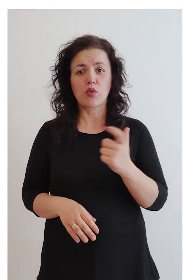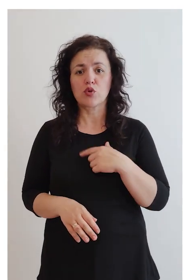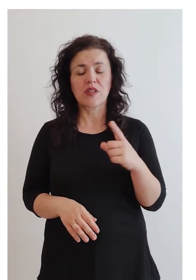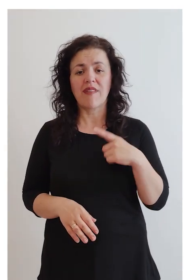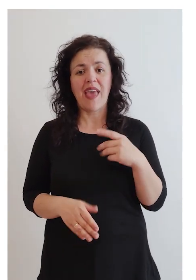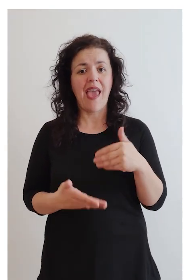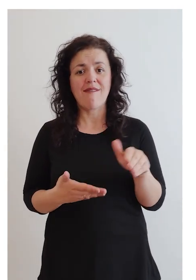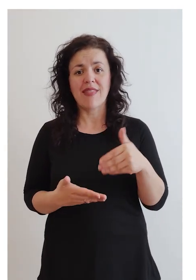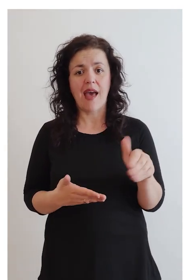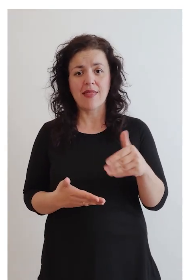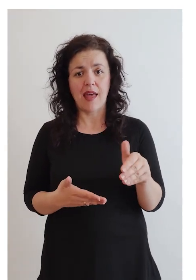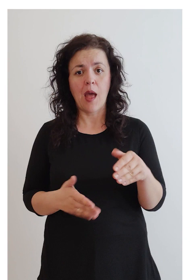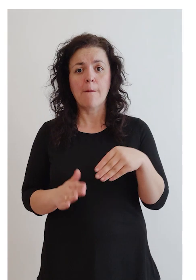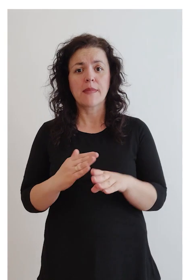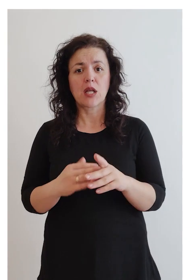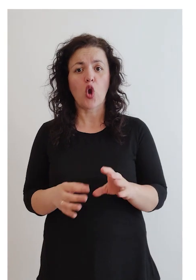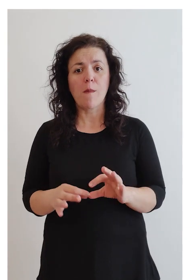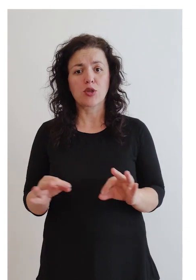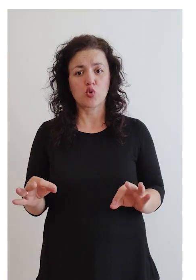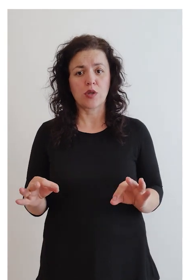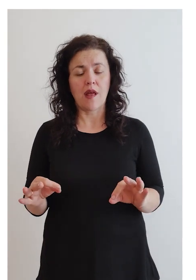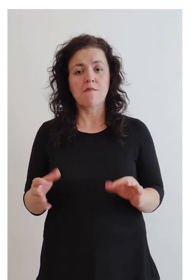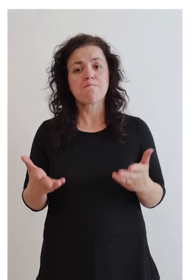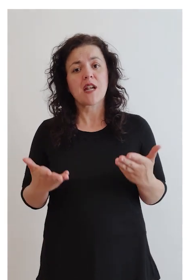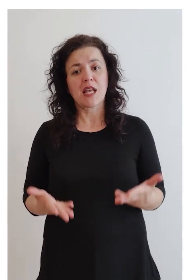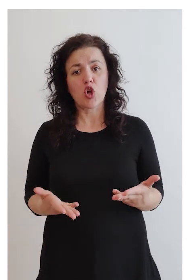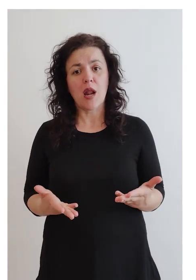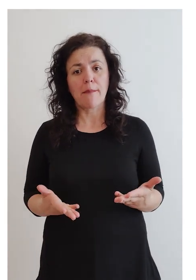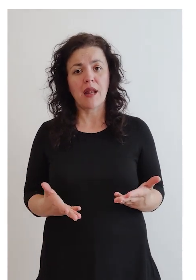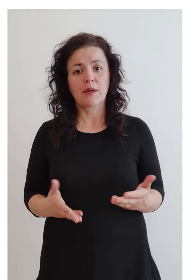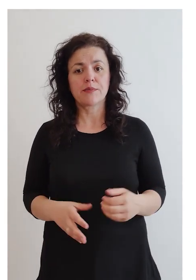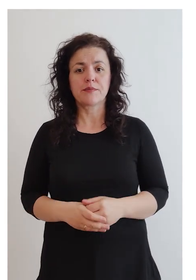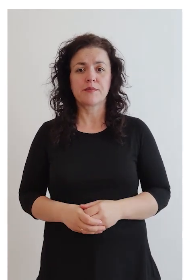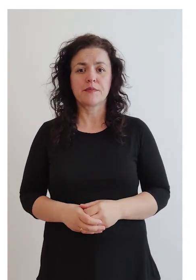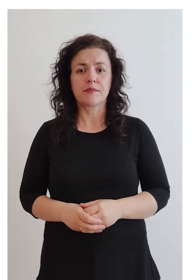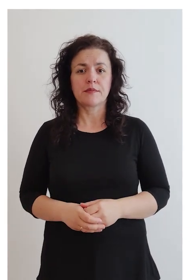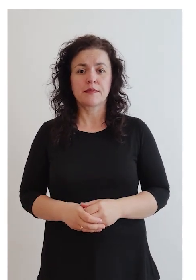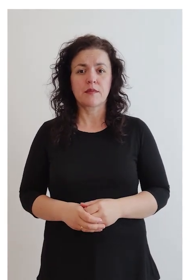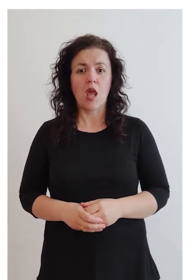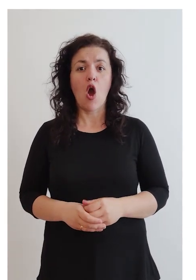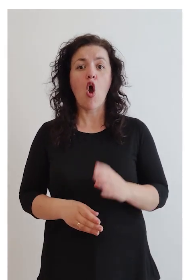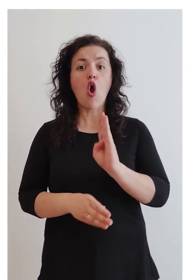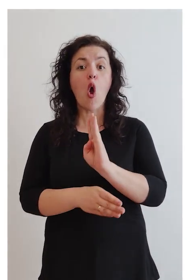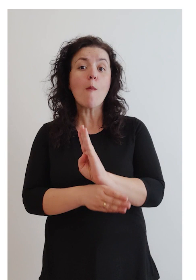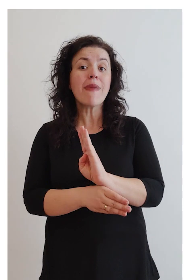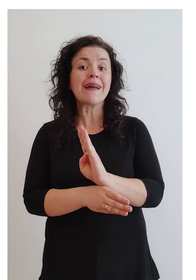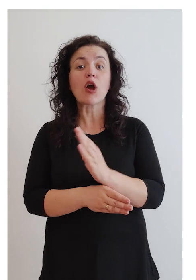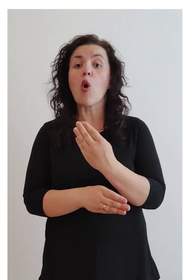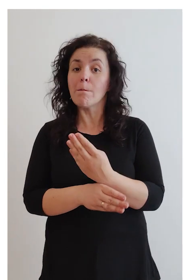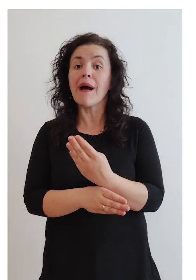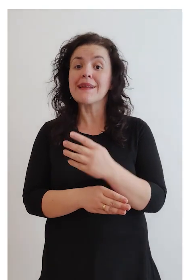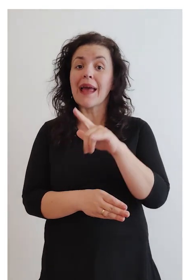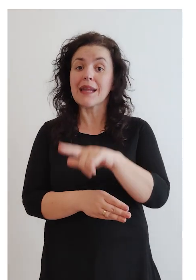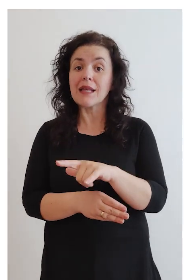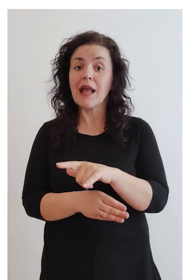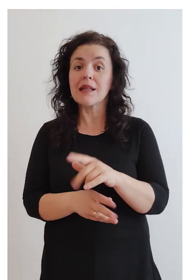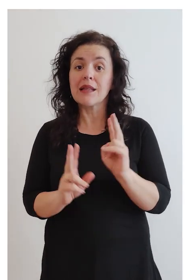b. Compania aeriană trebuie să ofere de asemenea o explicație pasagerilor despre alternativa de transport